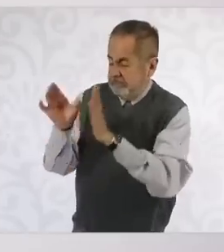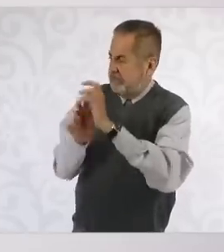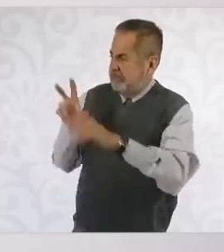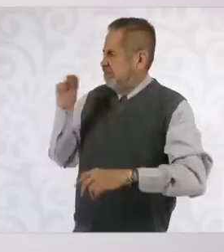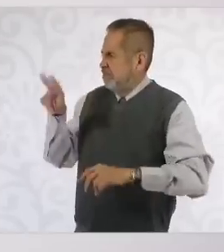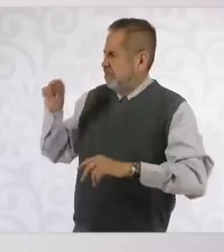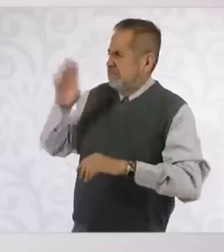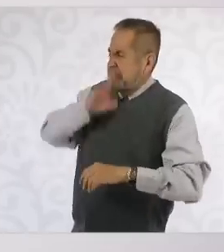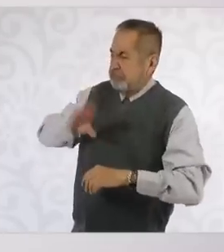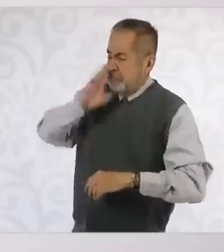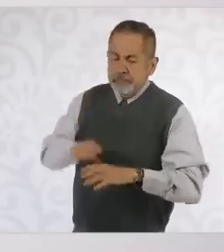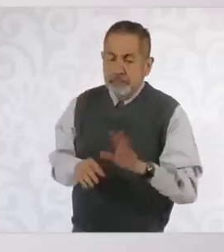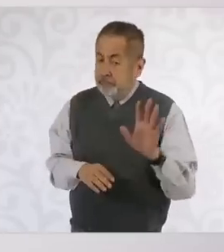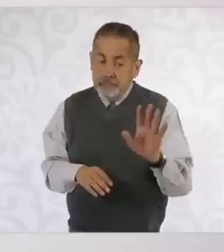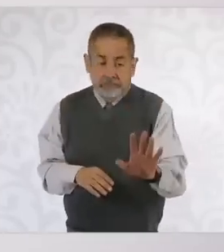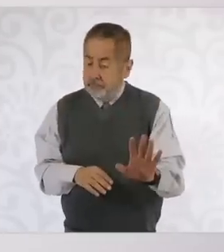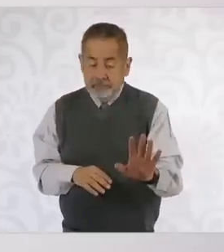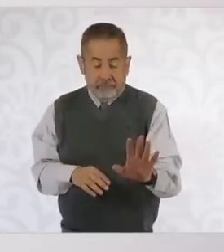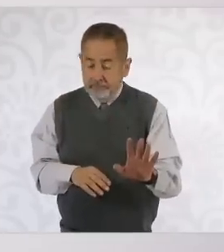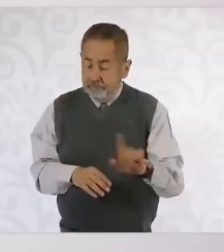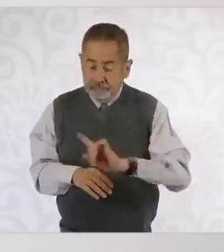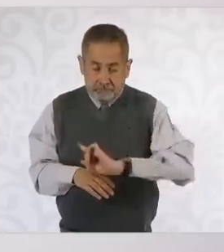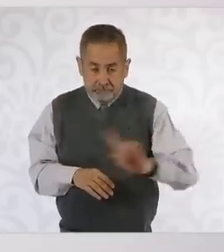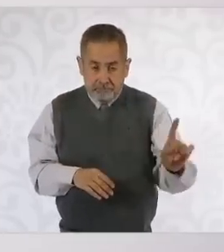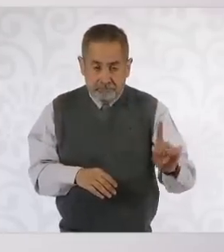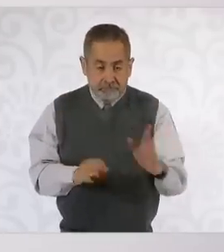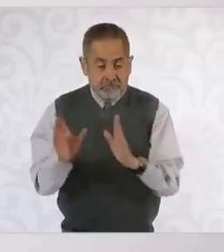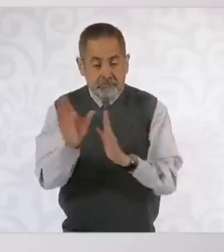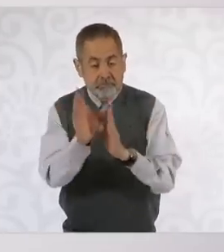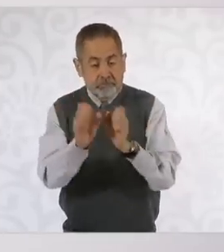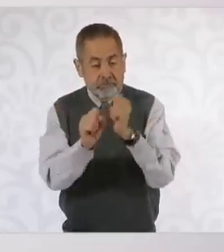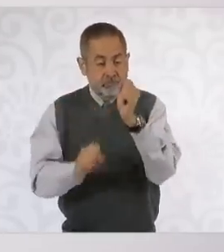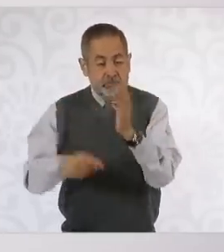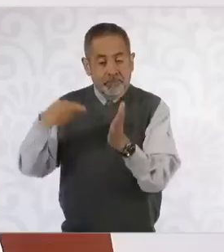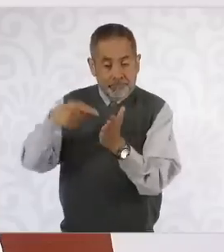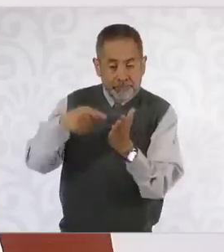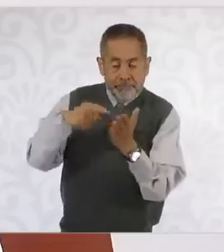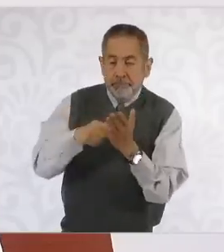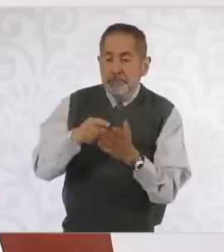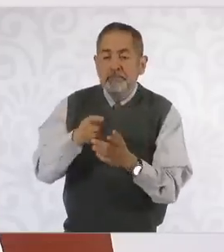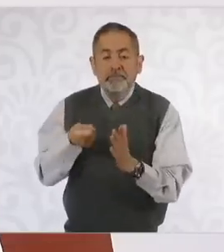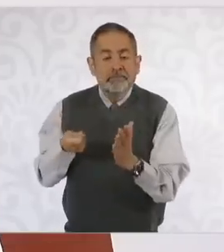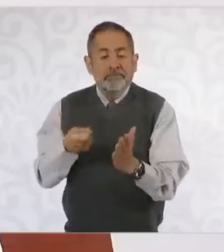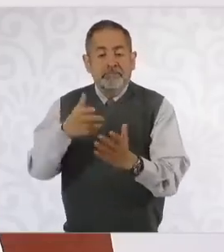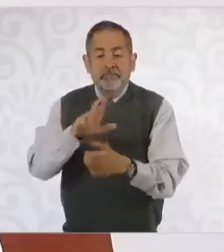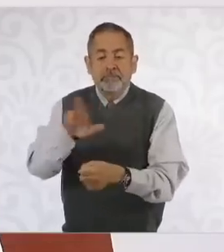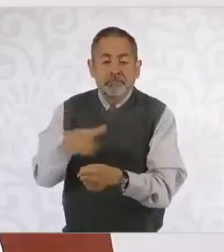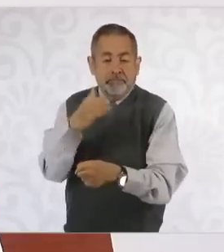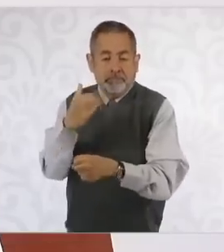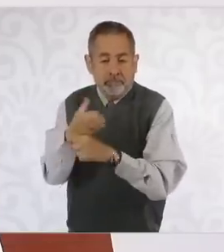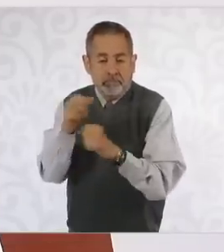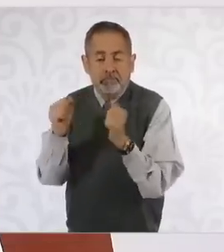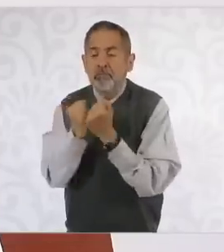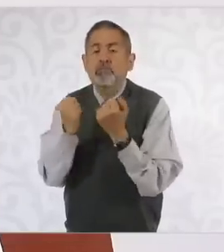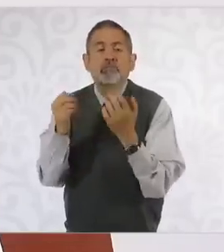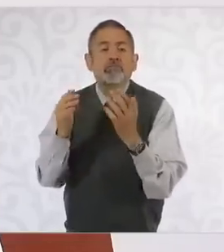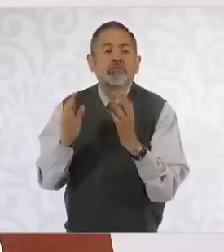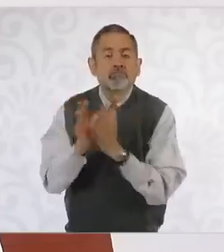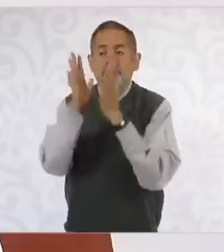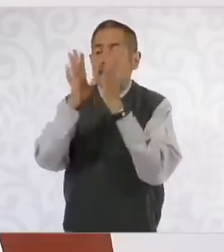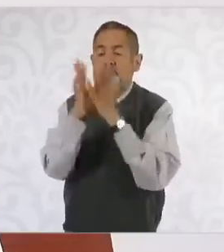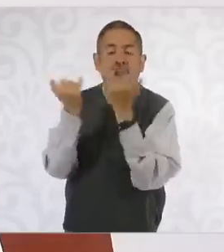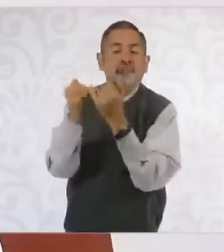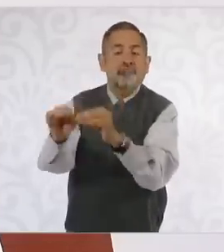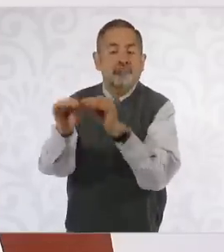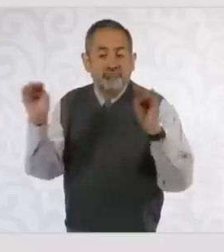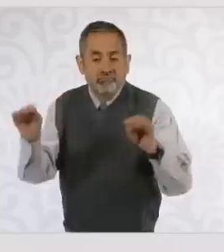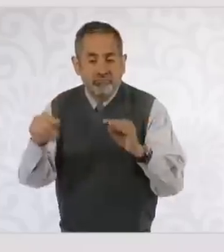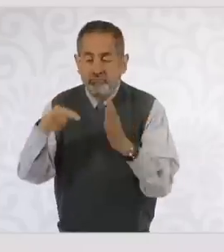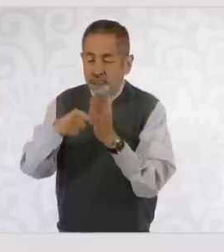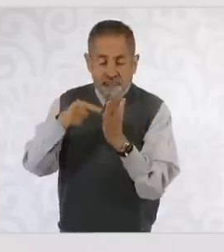la Constitución es una constitución republicana y democrática que fortalece la democracia en el país